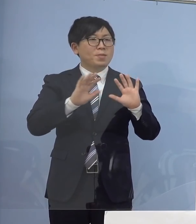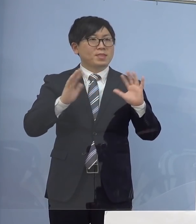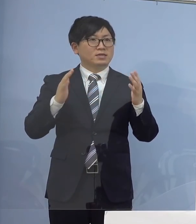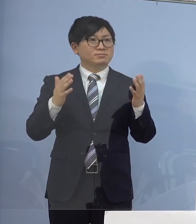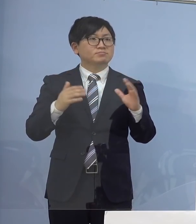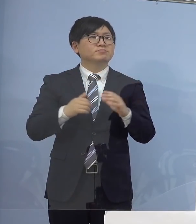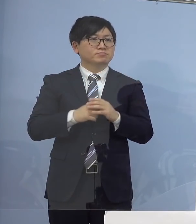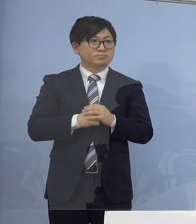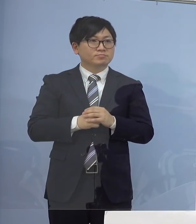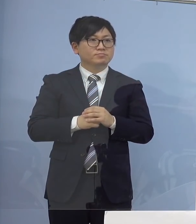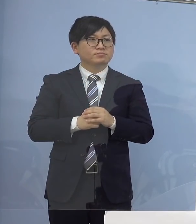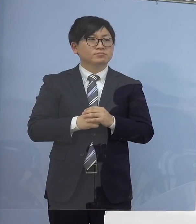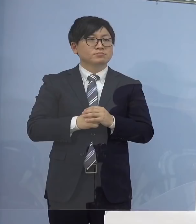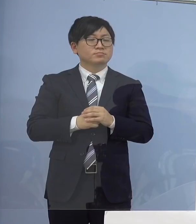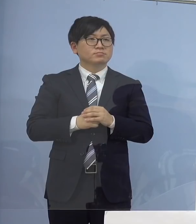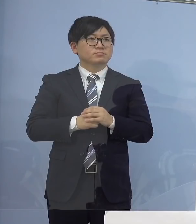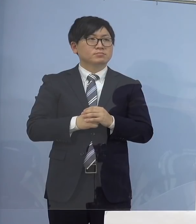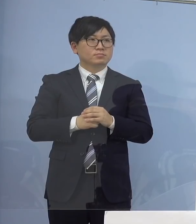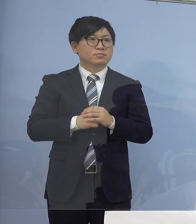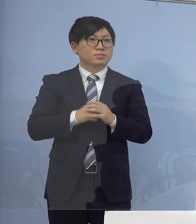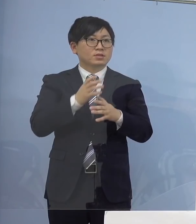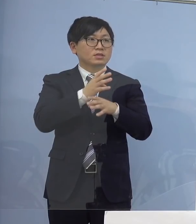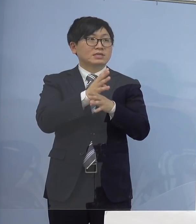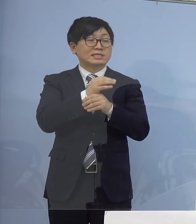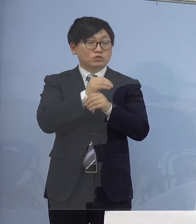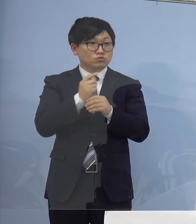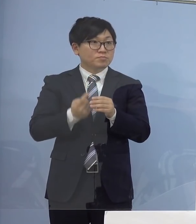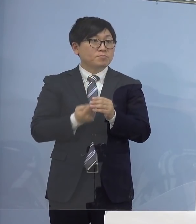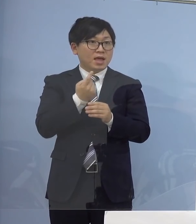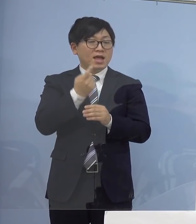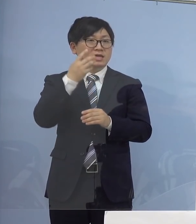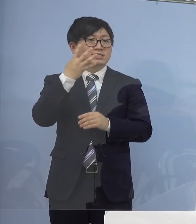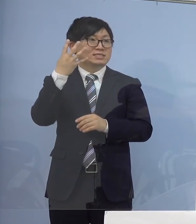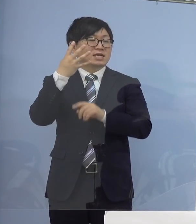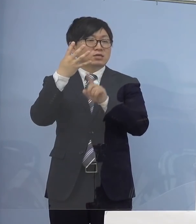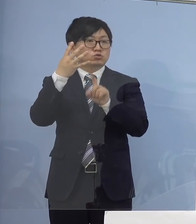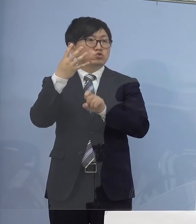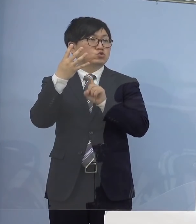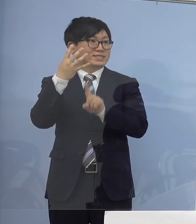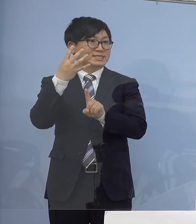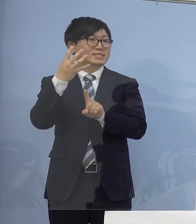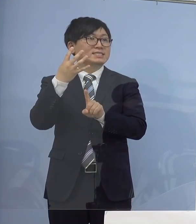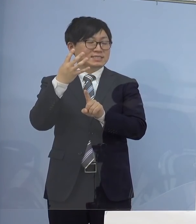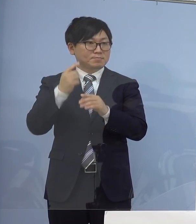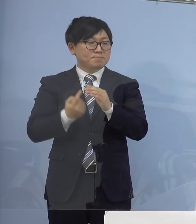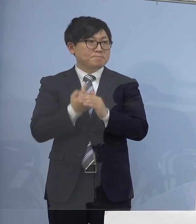発症日は4月17日になります